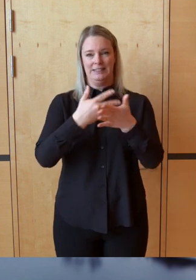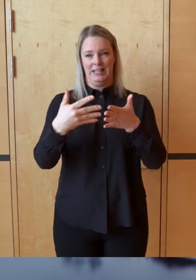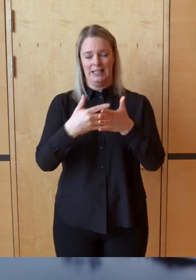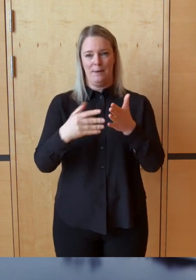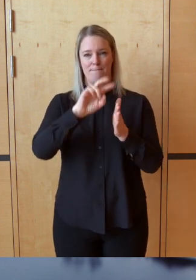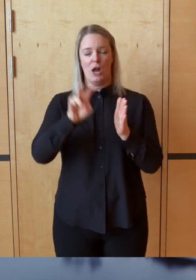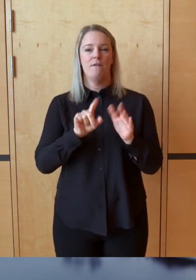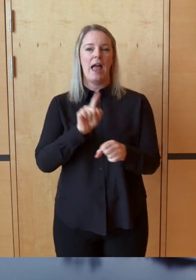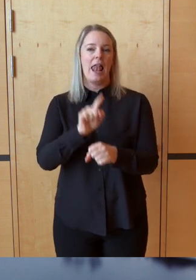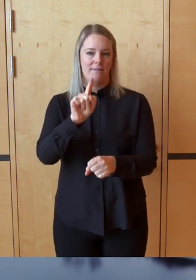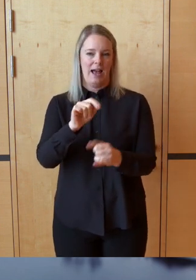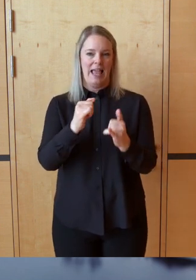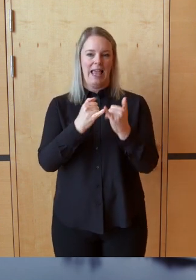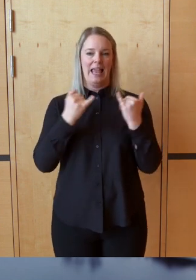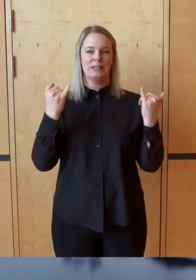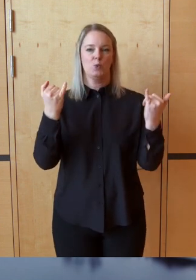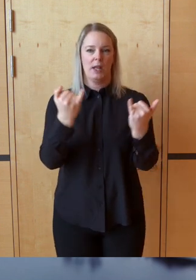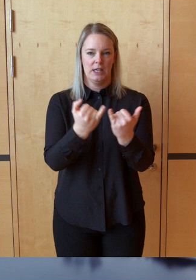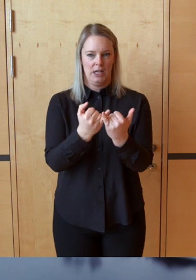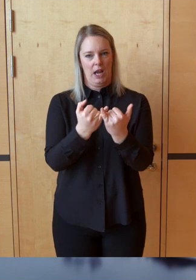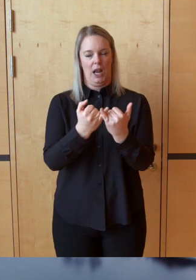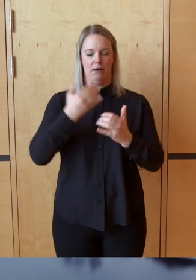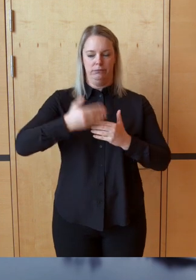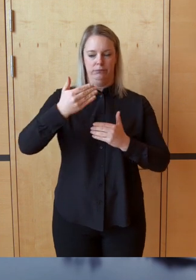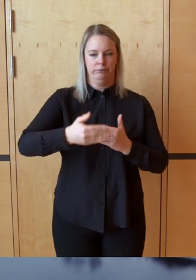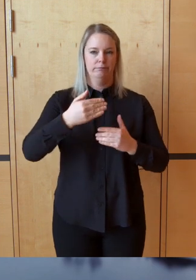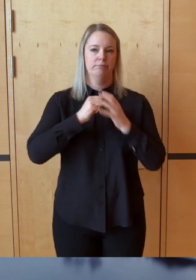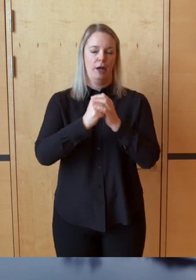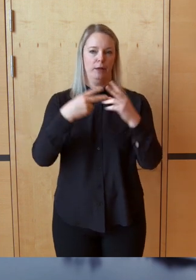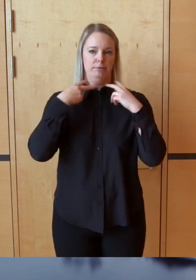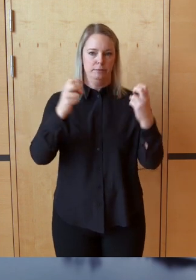Stäng av 11ins institutionaliserade och regelbundna böneutrop får inte förekomma